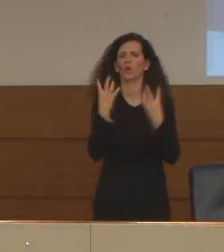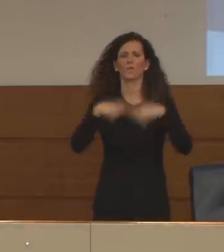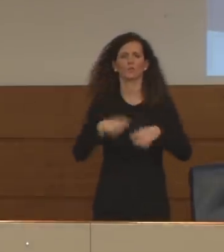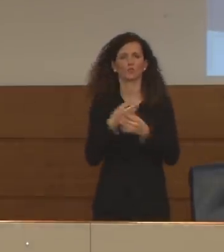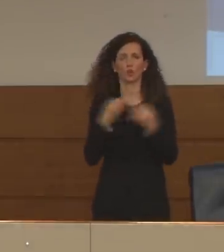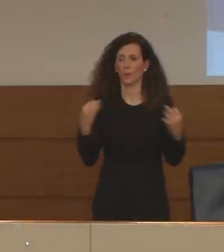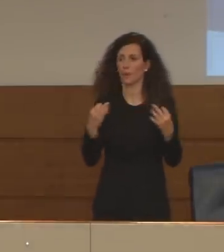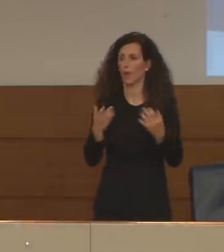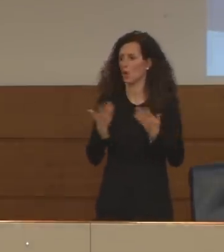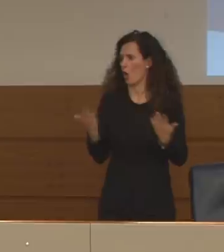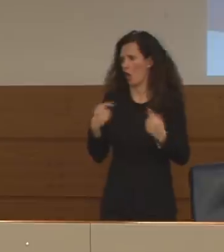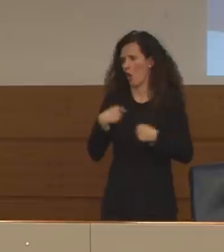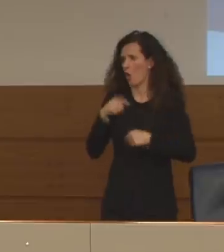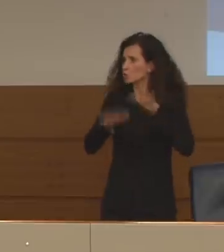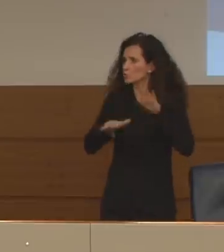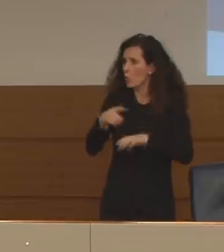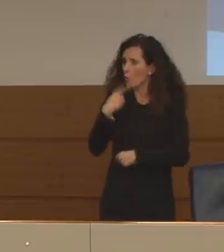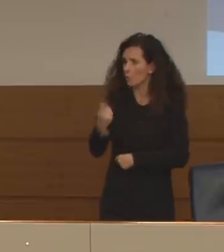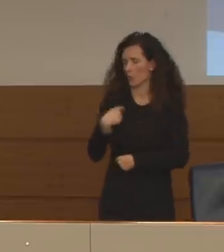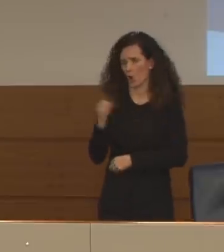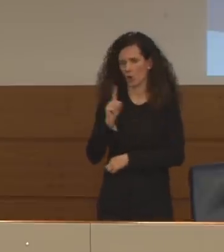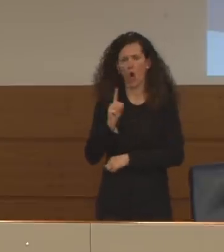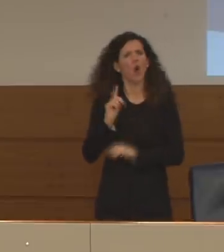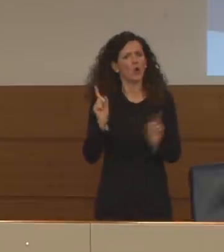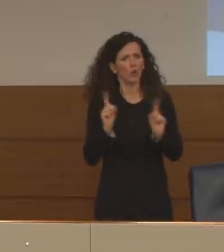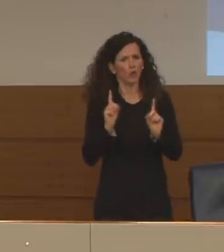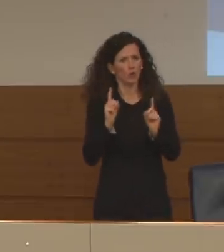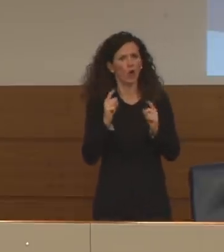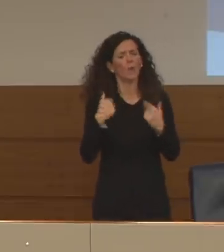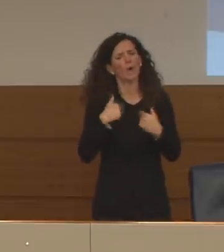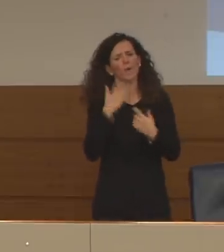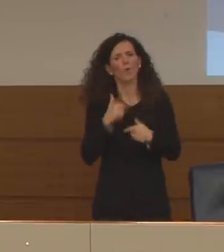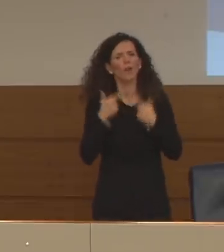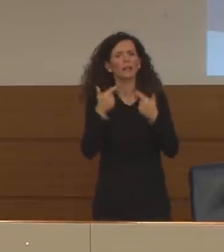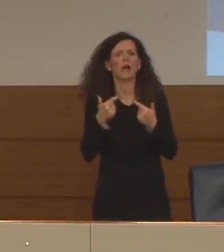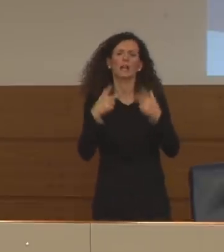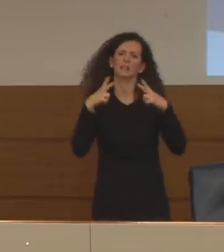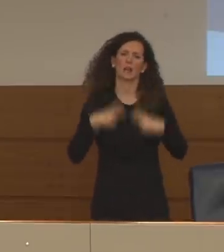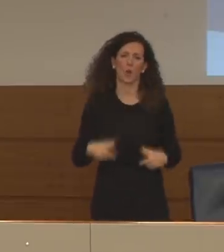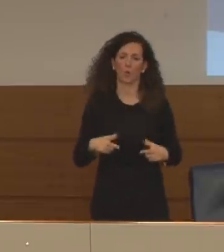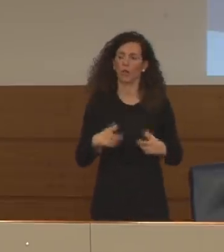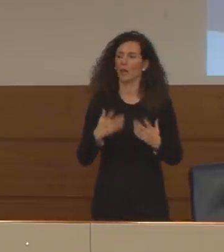Era solo per rasserenarla su questo tema.